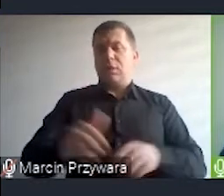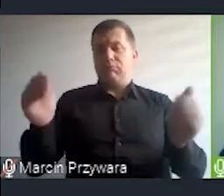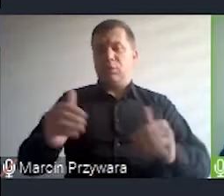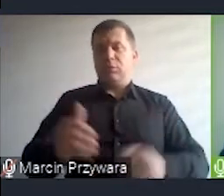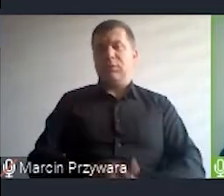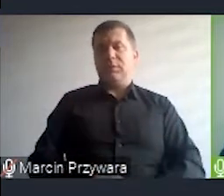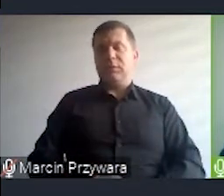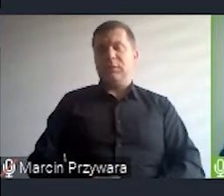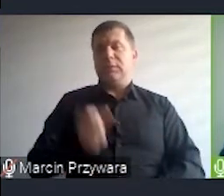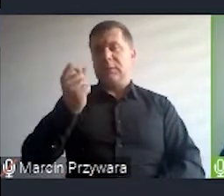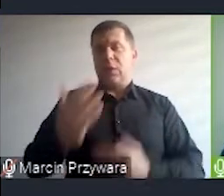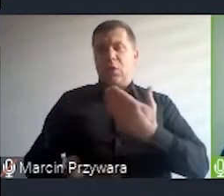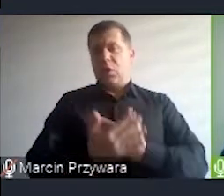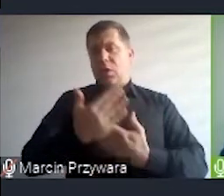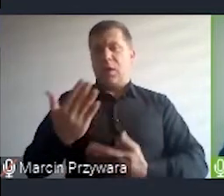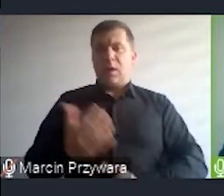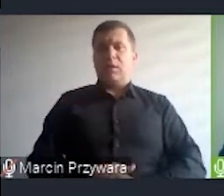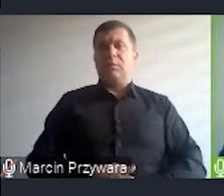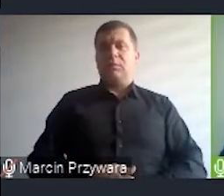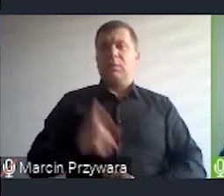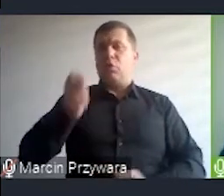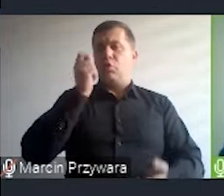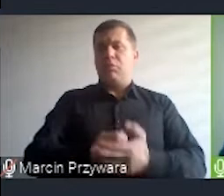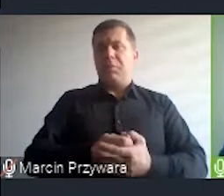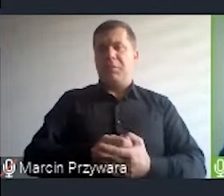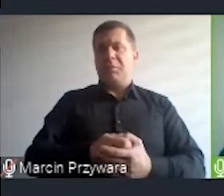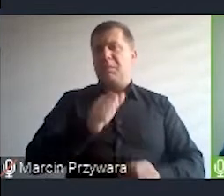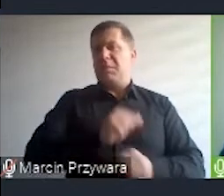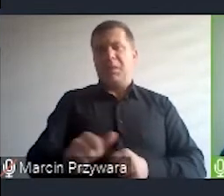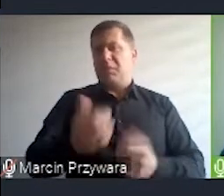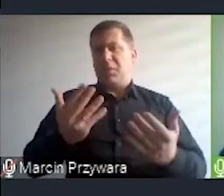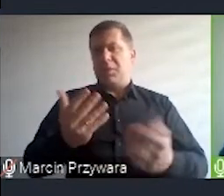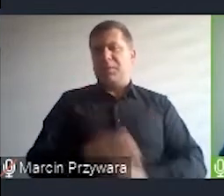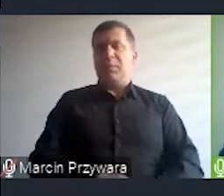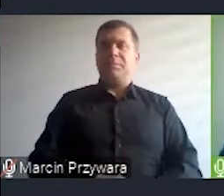Zresztą zaraz okaże się, że z tym kupowaniem wcale nie jest tak łatwo.